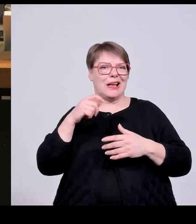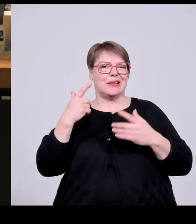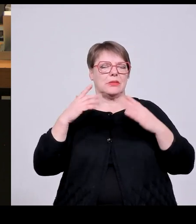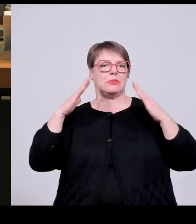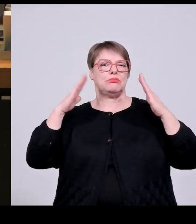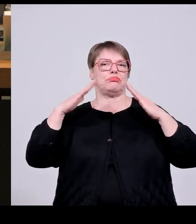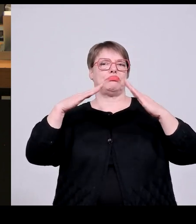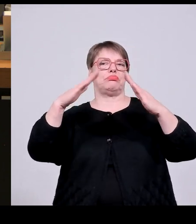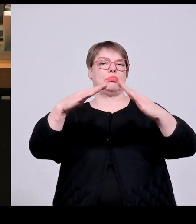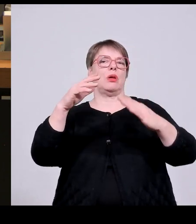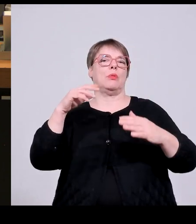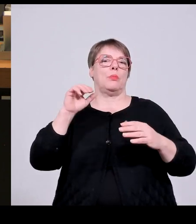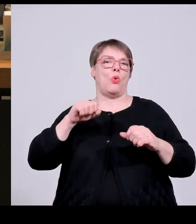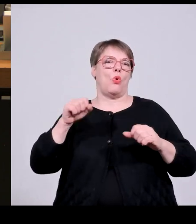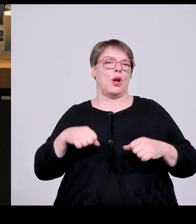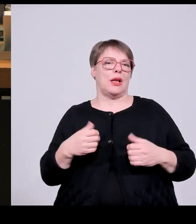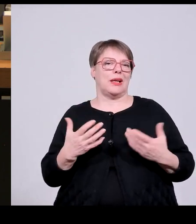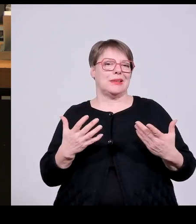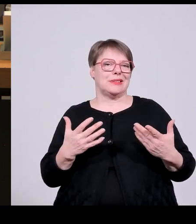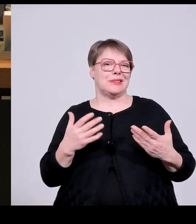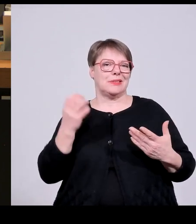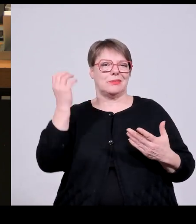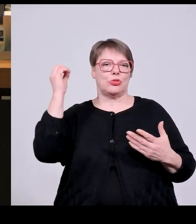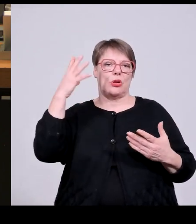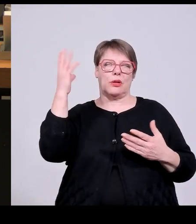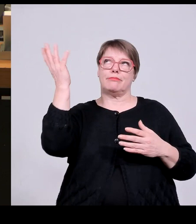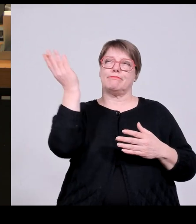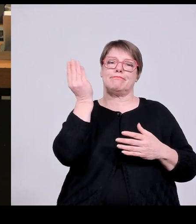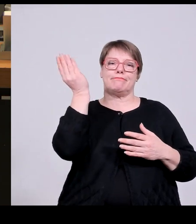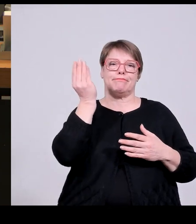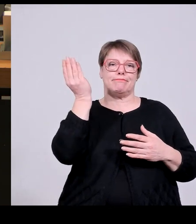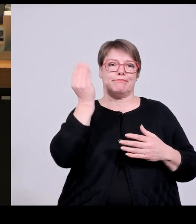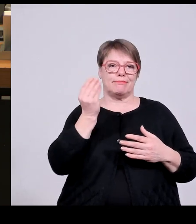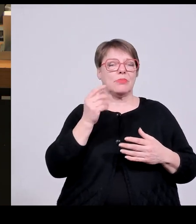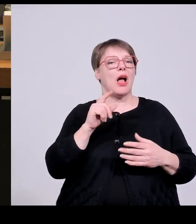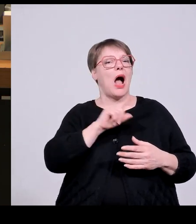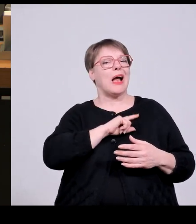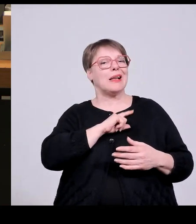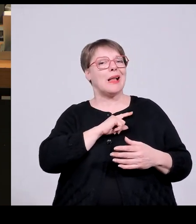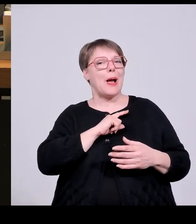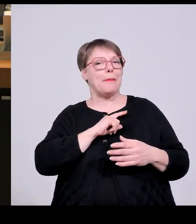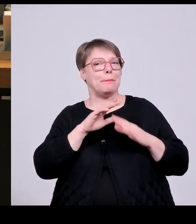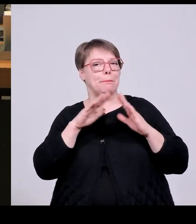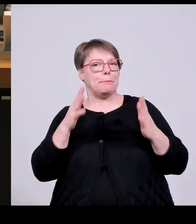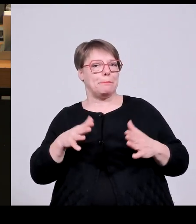vom eigenen Dach oder vom Balkon schütze ich nicht nur das Klima, sondern sorge auch für bezahlbare Strompreise.